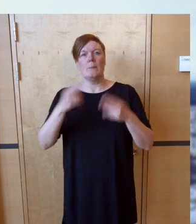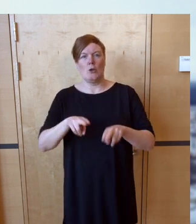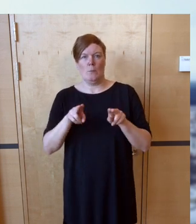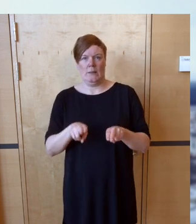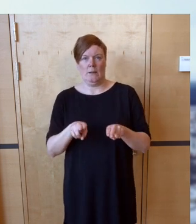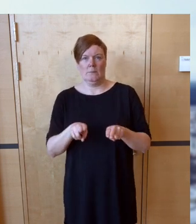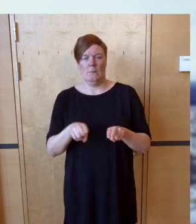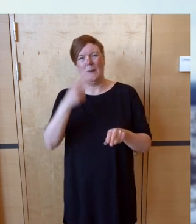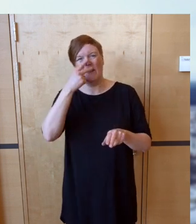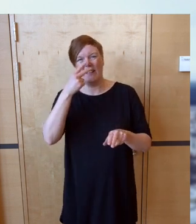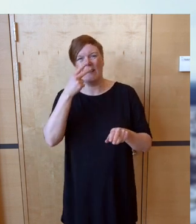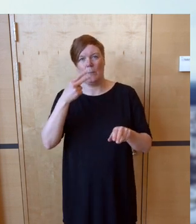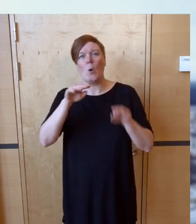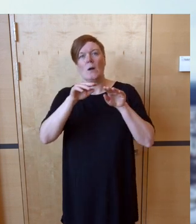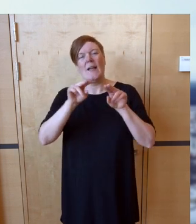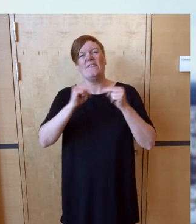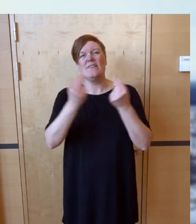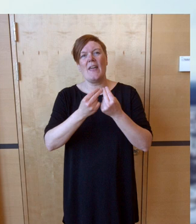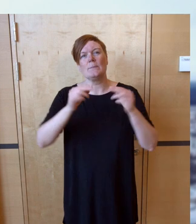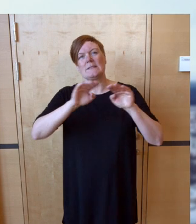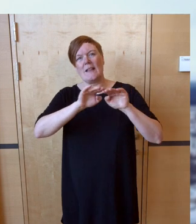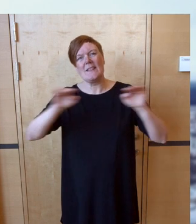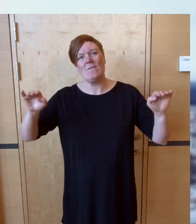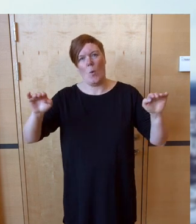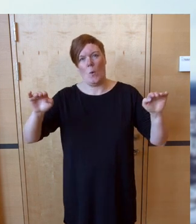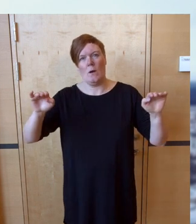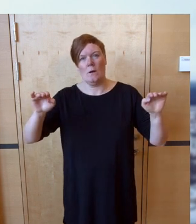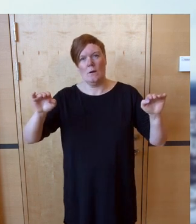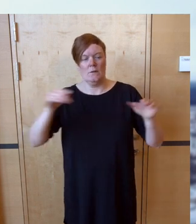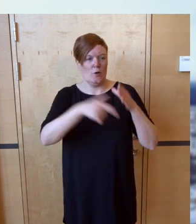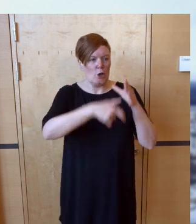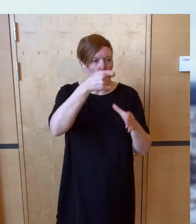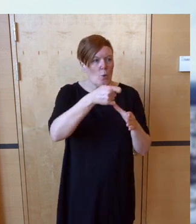Gå in på den där Ja det har vi också tagit upp en destruktiv än de fall Som det har förekommit